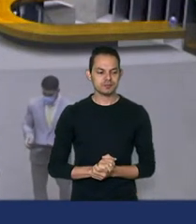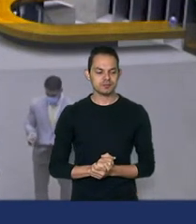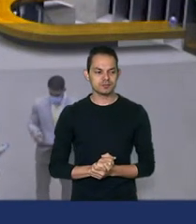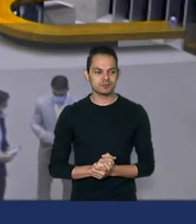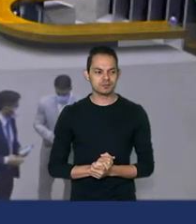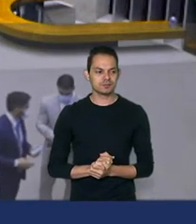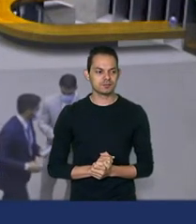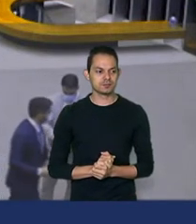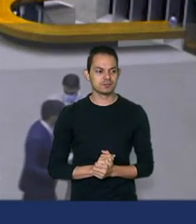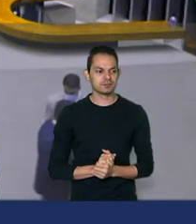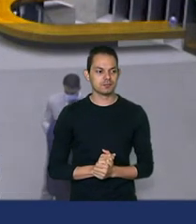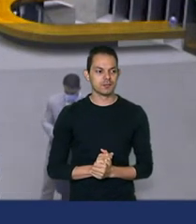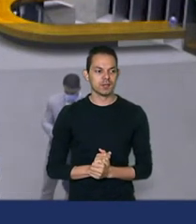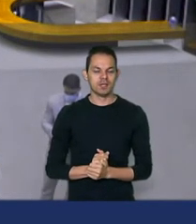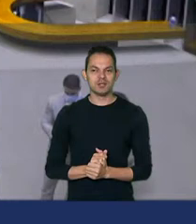CARRERAS, O PSB. -- [DEPUTADO]: